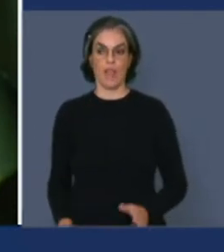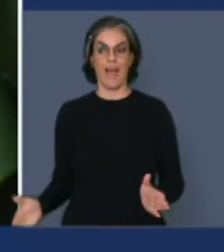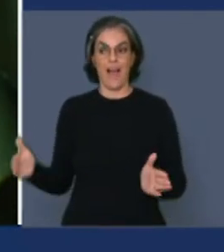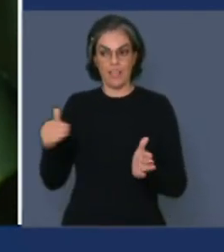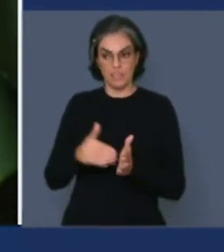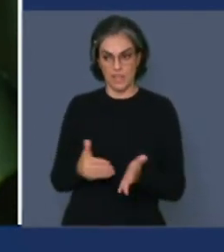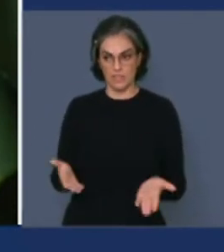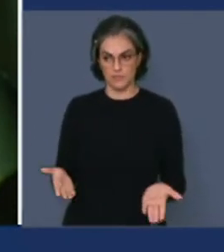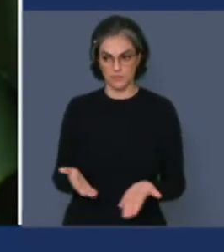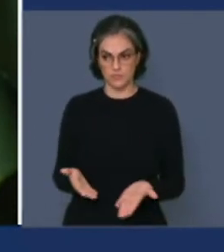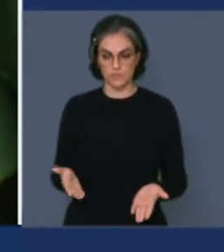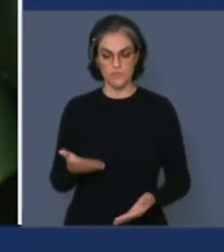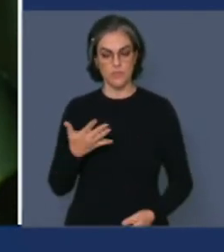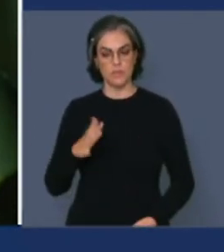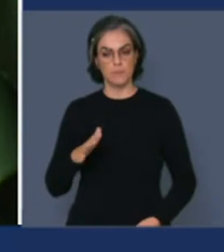ANO, ATÉ O PRESENTE MOMENTO EM TORNO DE UM BILHÃO DE